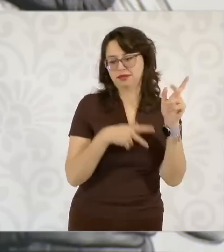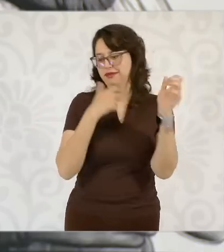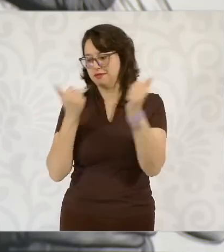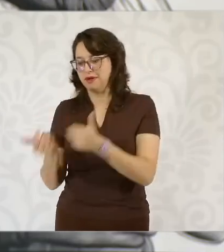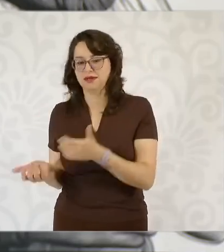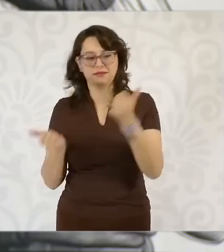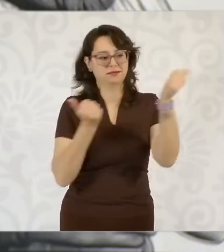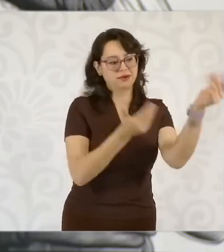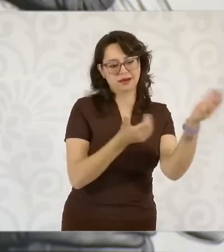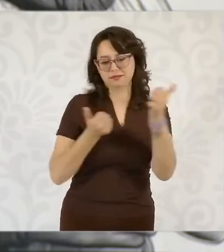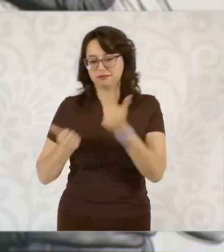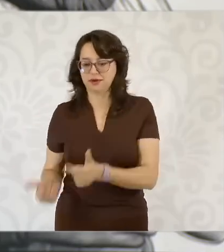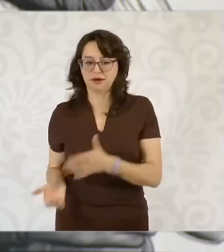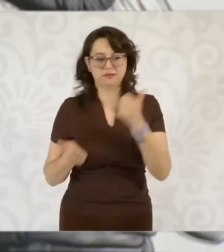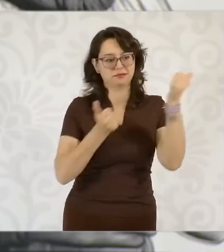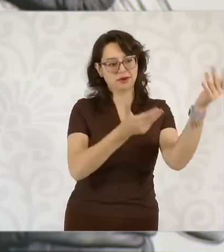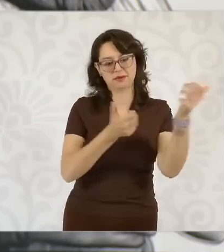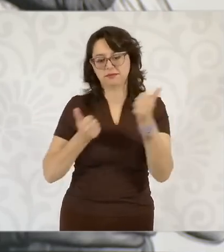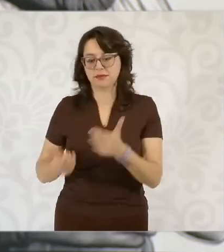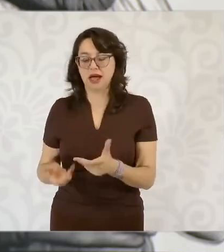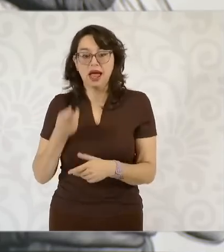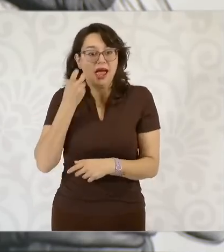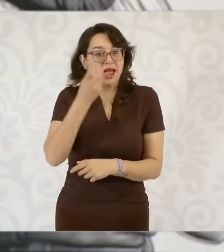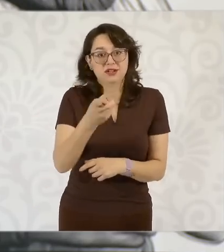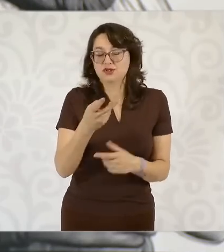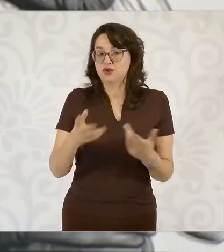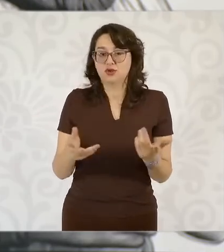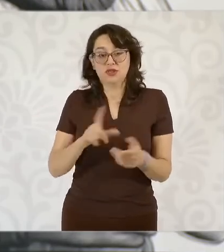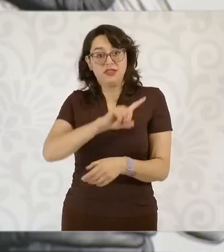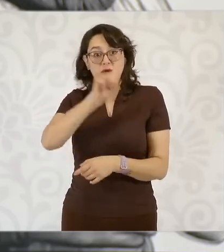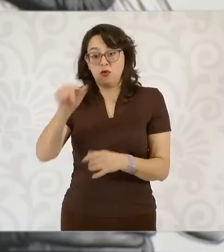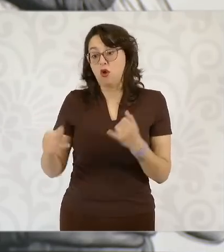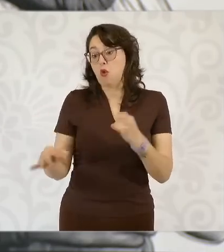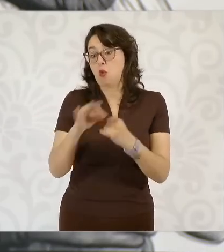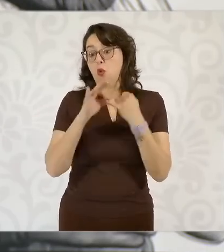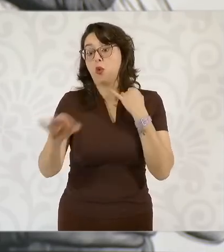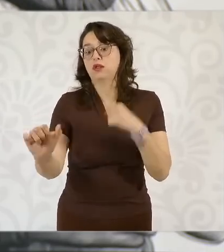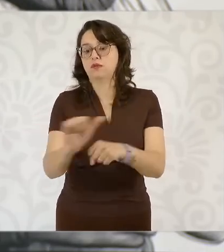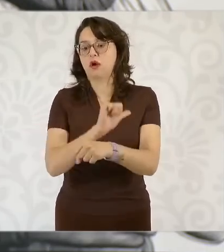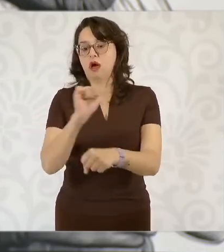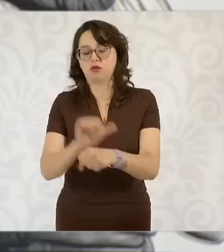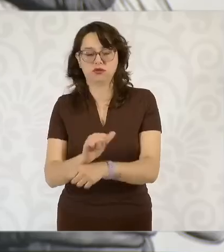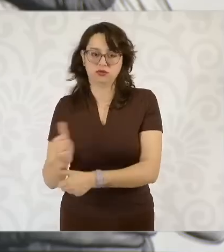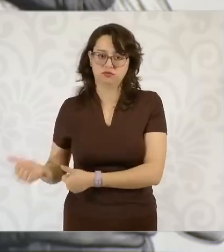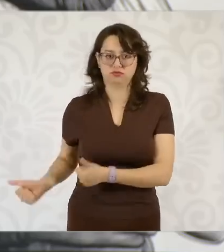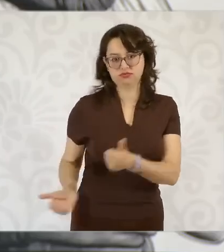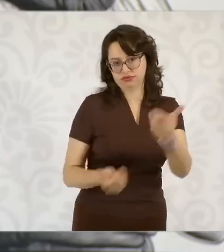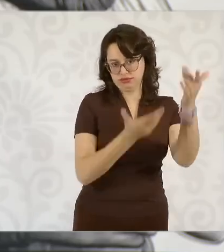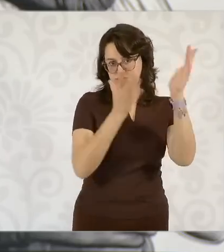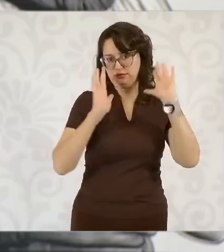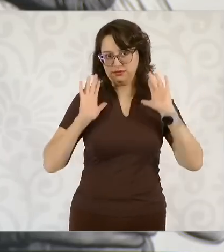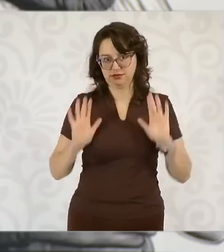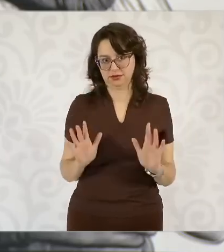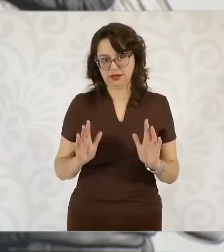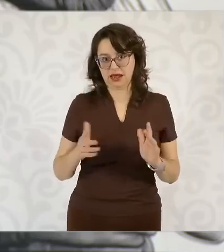hay una integración económica muy importante que se ha dado a lo largo de los últimos 40 años y